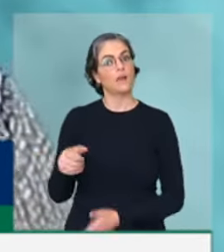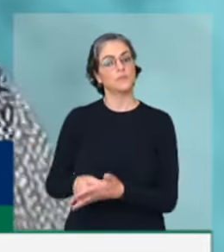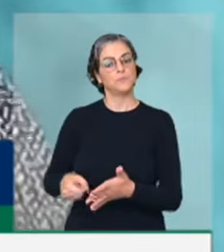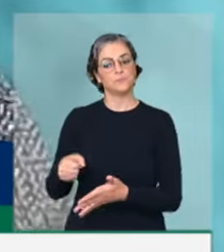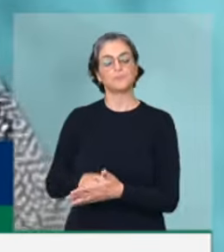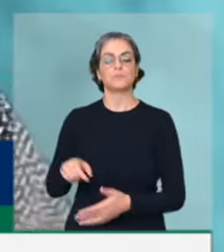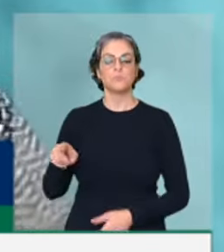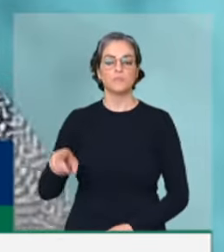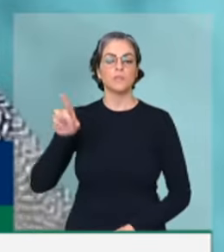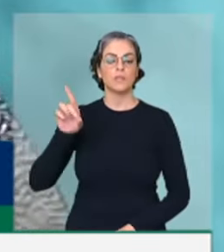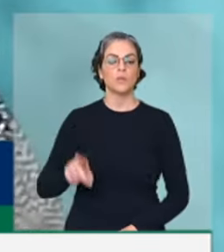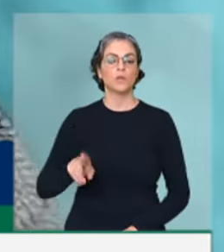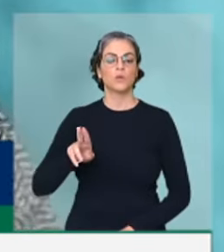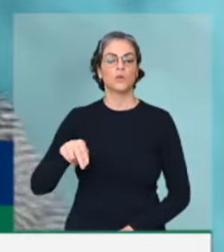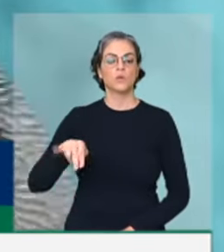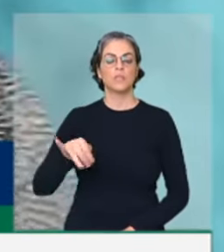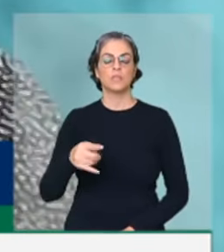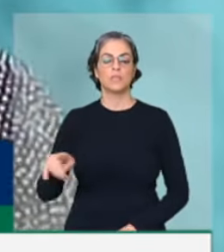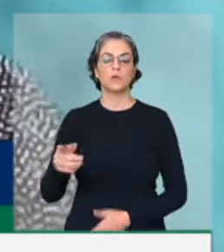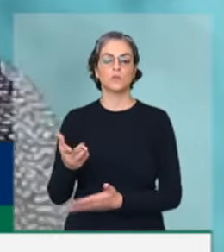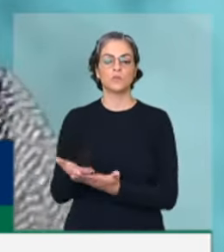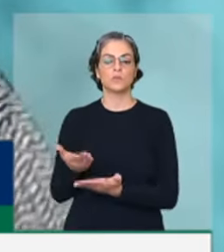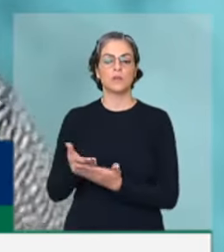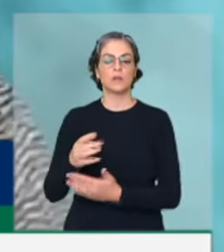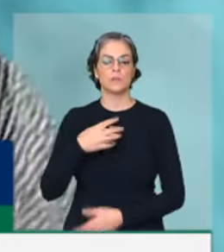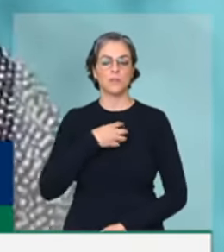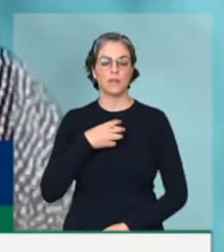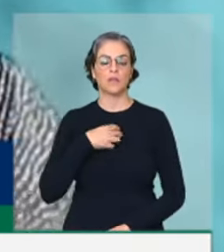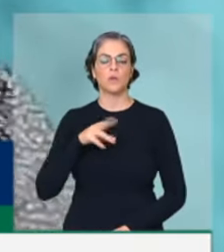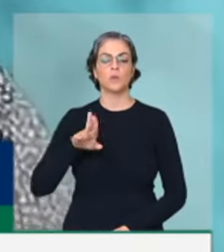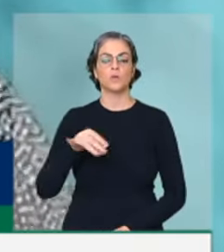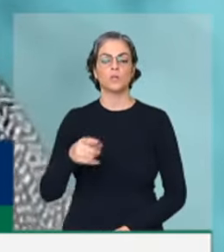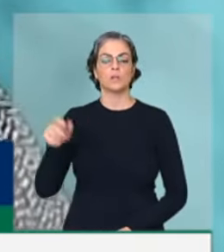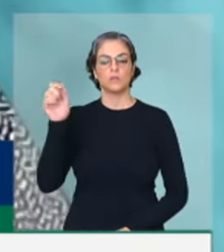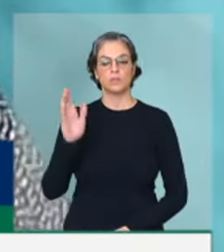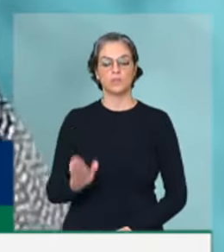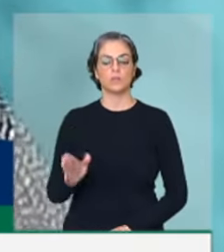ESTUDANTES DA BAHIA, DA UNIÃO NACIONAL DOS ESTUDANTES AO LADO DO GRANDE BAIANO, SOLIDÁRIO ÀS LUTAS DO POVO